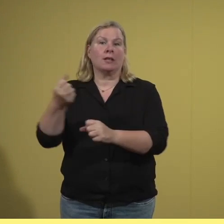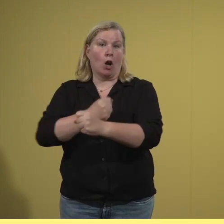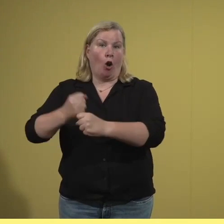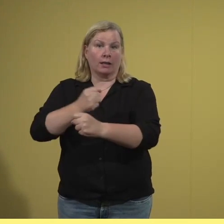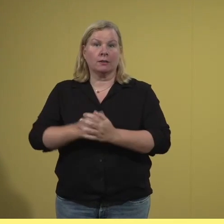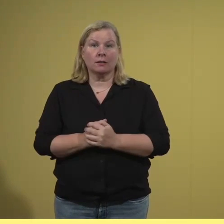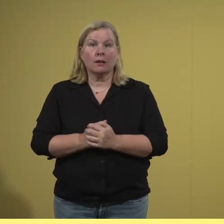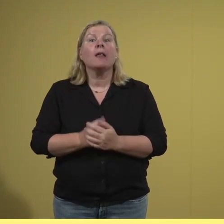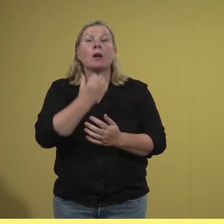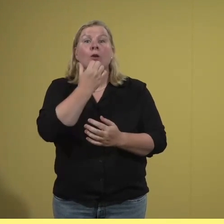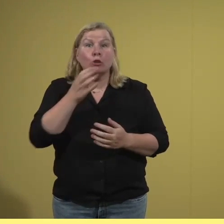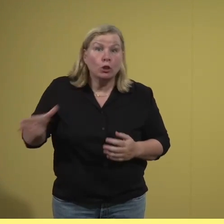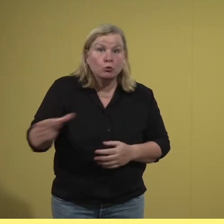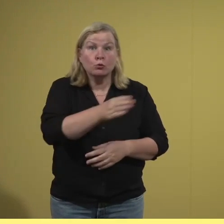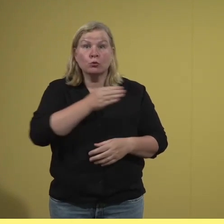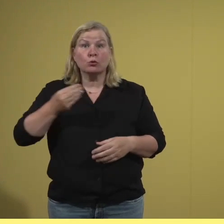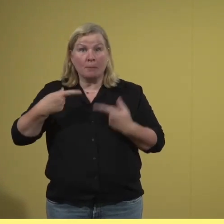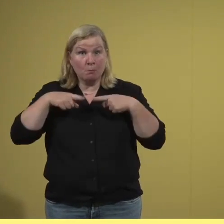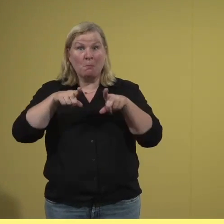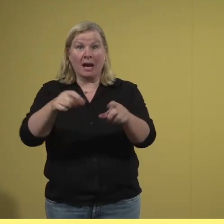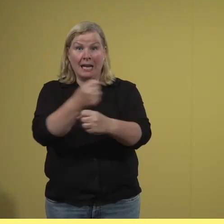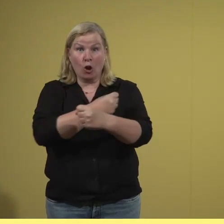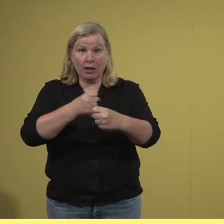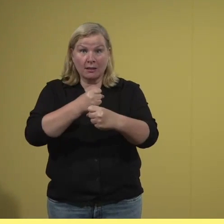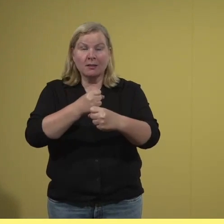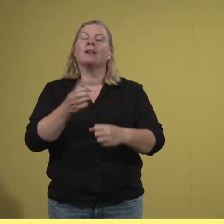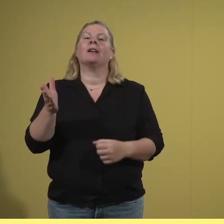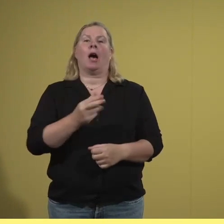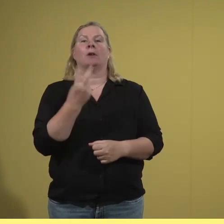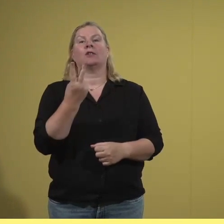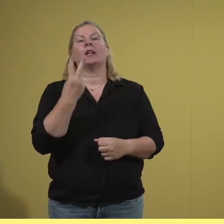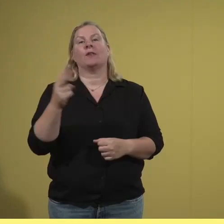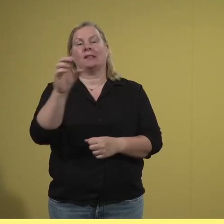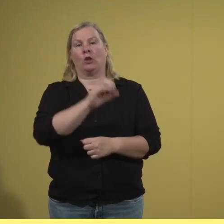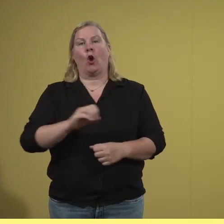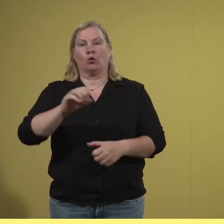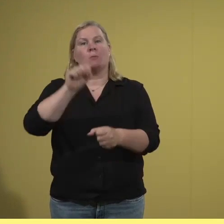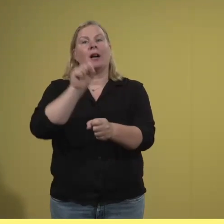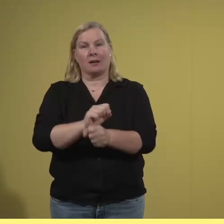Und wenn Sie trotzdem mit uns zusammen kochen wollen, dann können Sie das ab dem 22. Oktober tun.